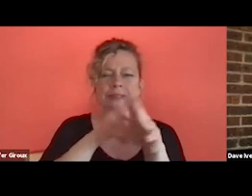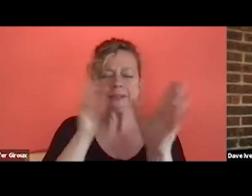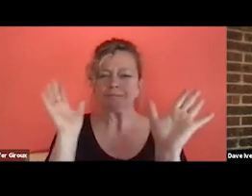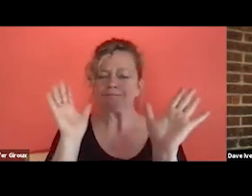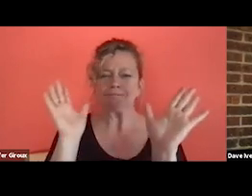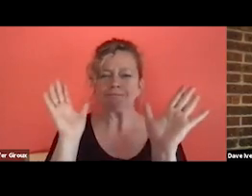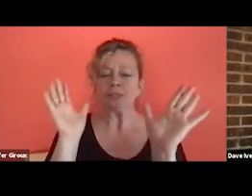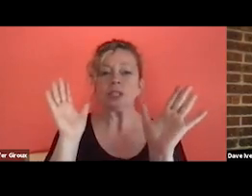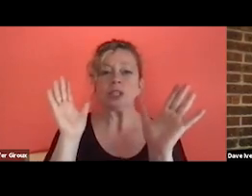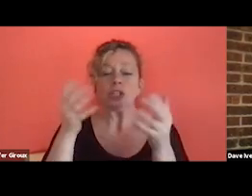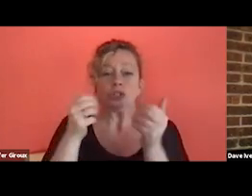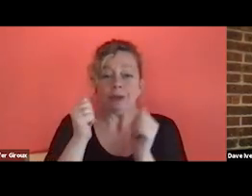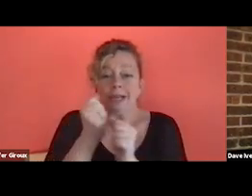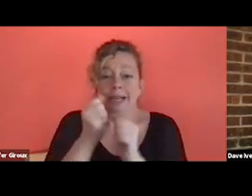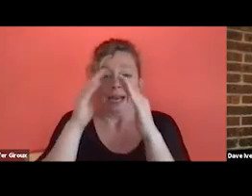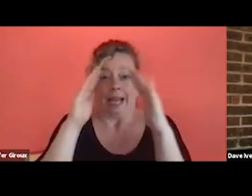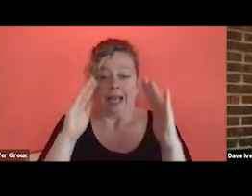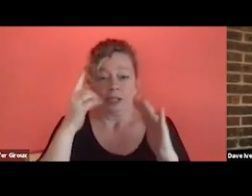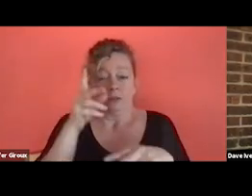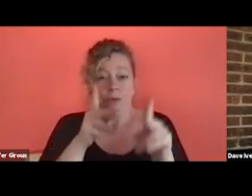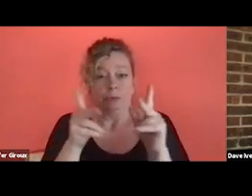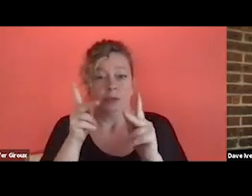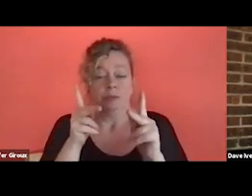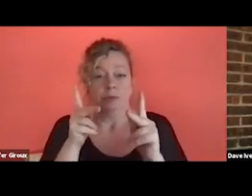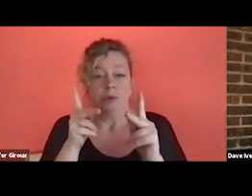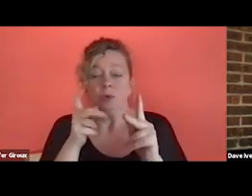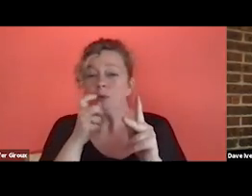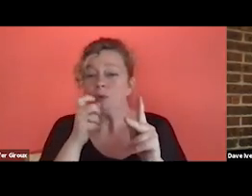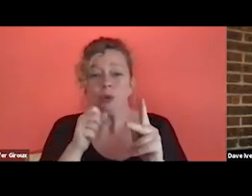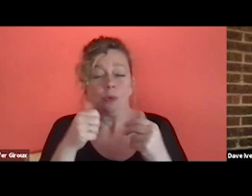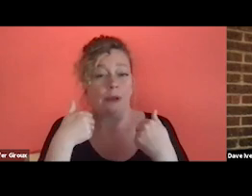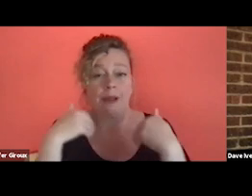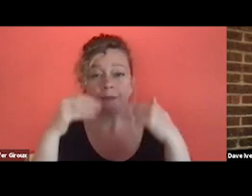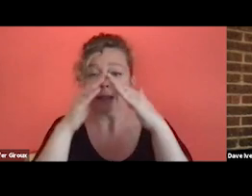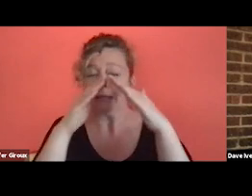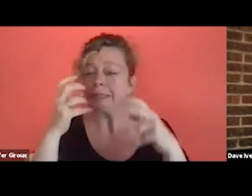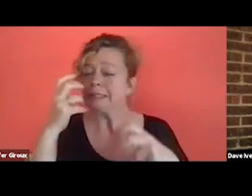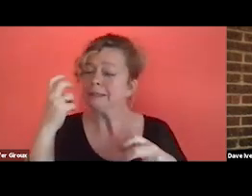tratar de conseguir una vivienda para las personas que no la tienen ya es bastante difícil.